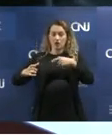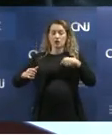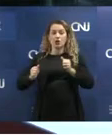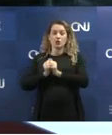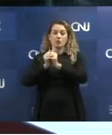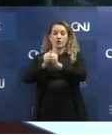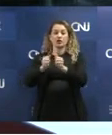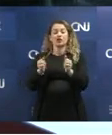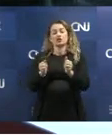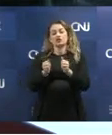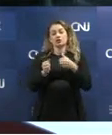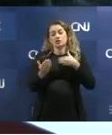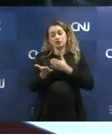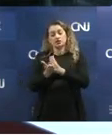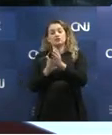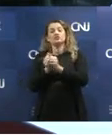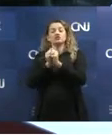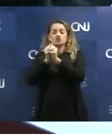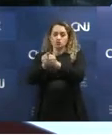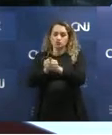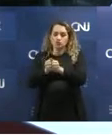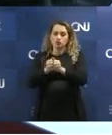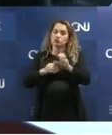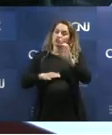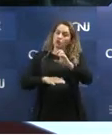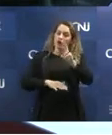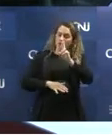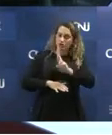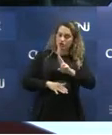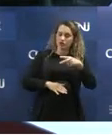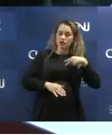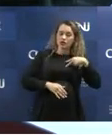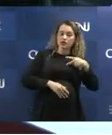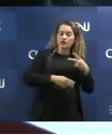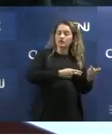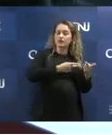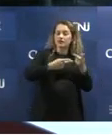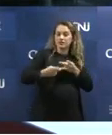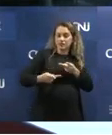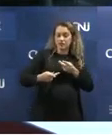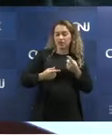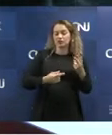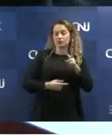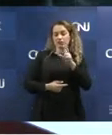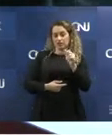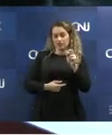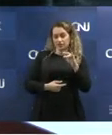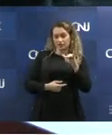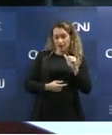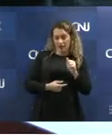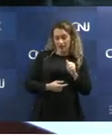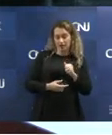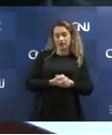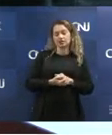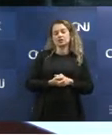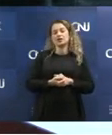visitamos as varas de execução penal às unidades prisionais. Não me parece que a situação de 2017 hoje ela melhorou